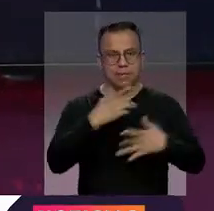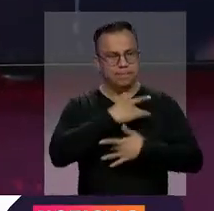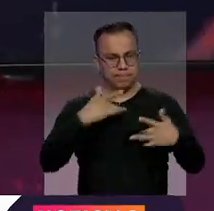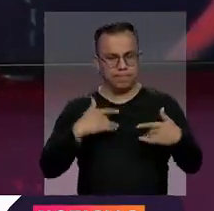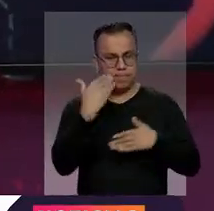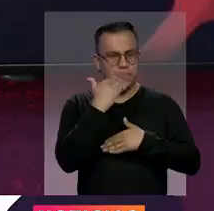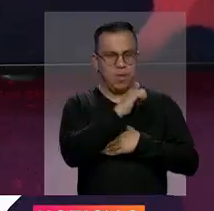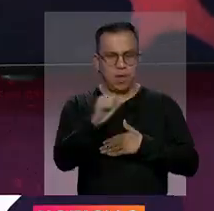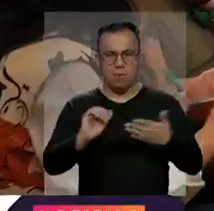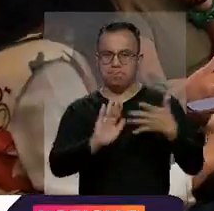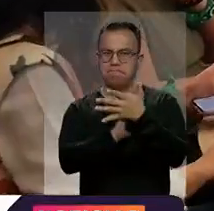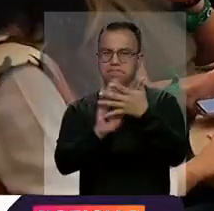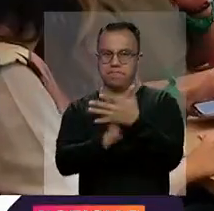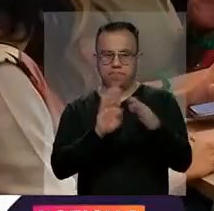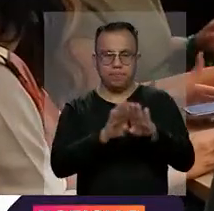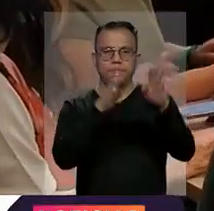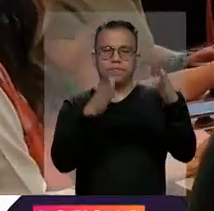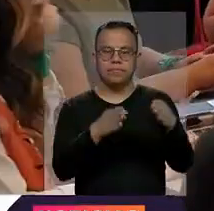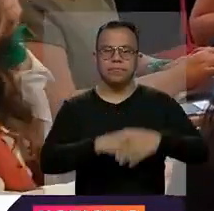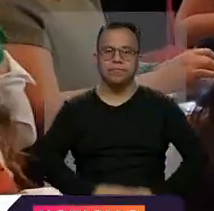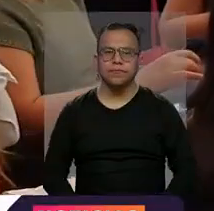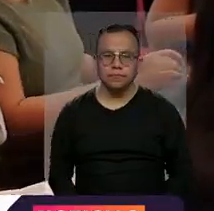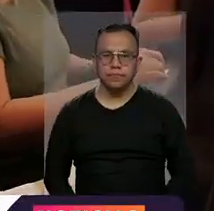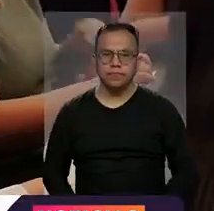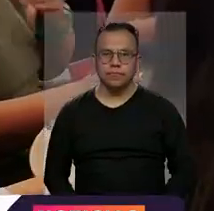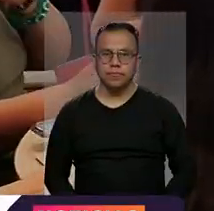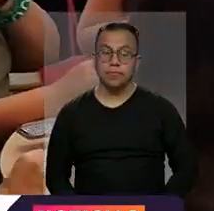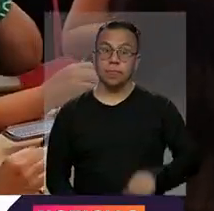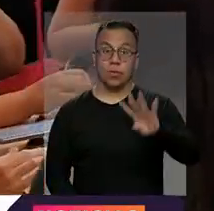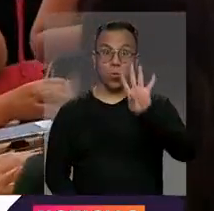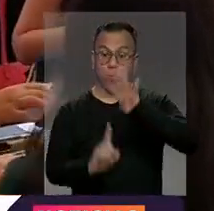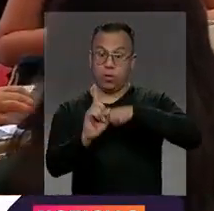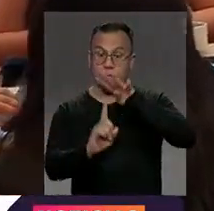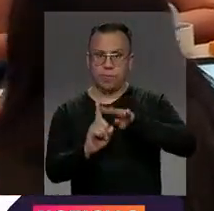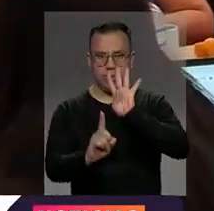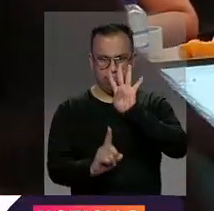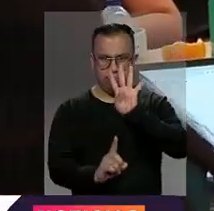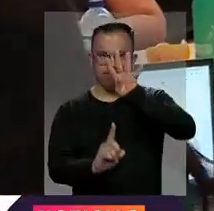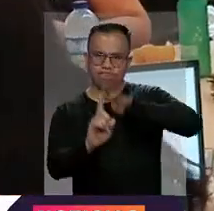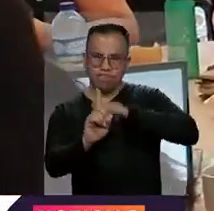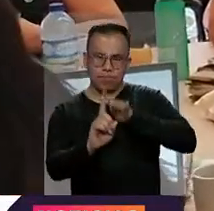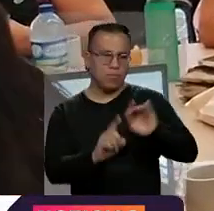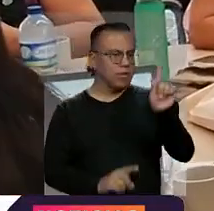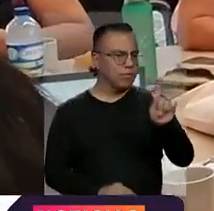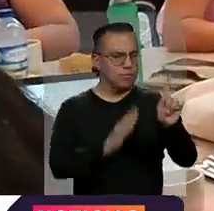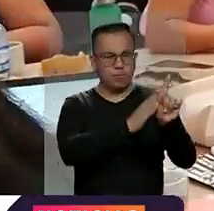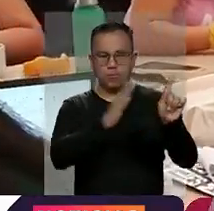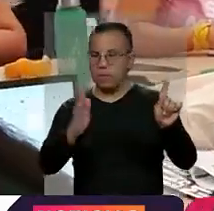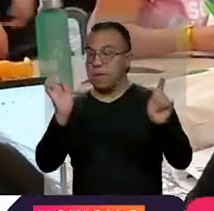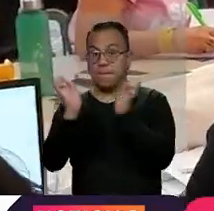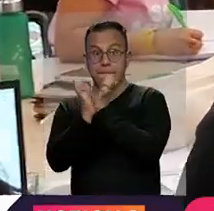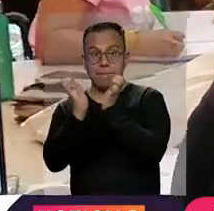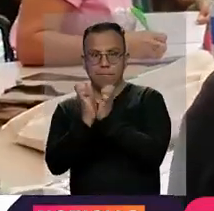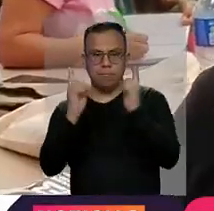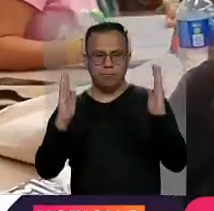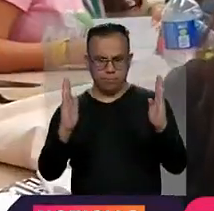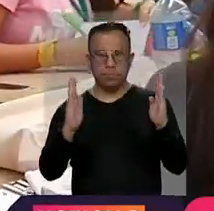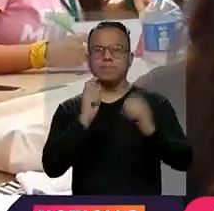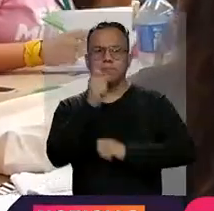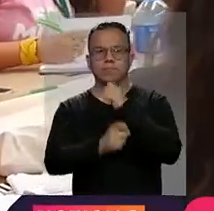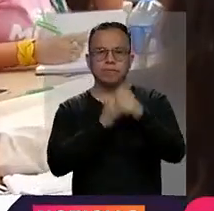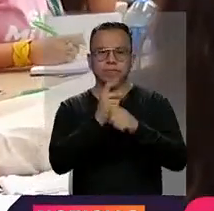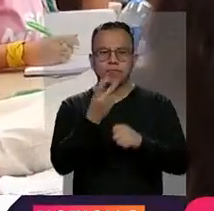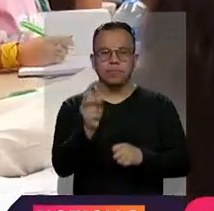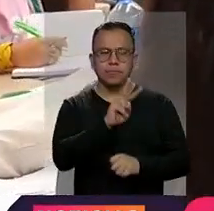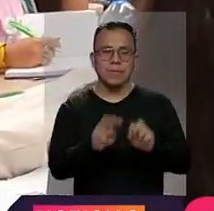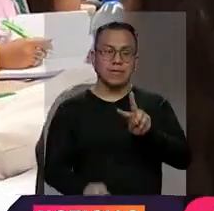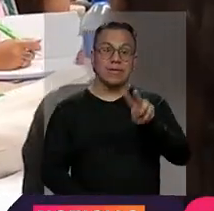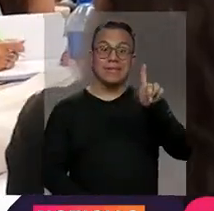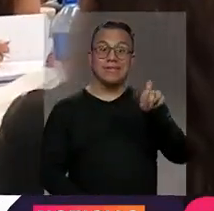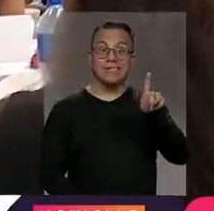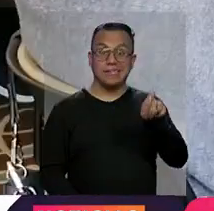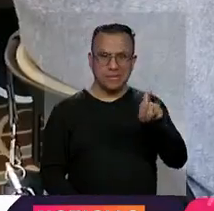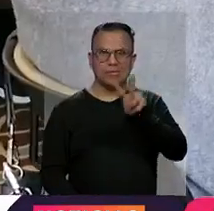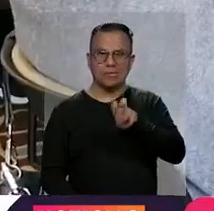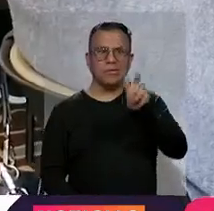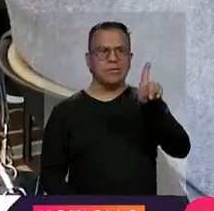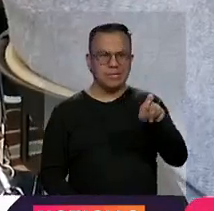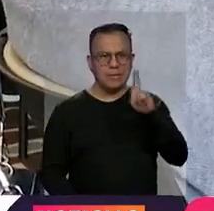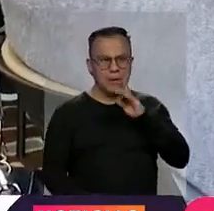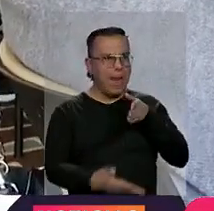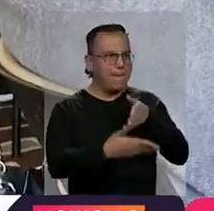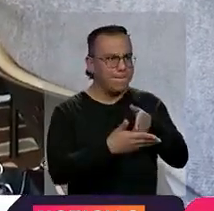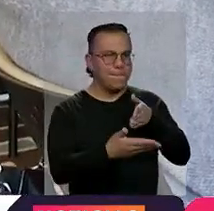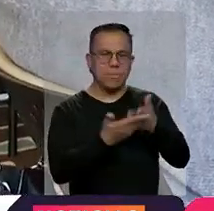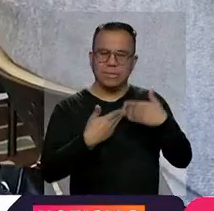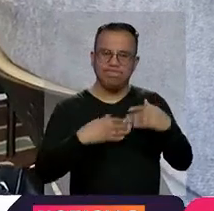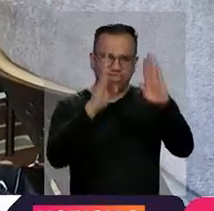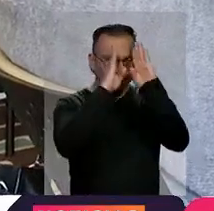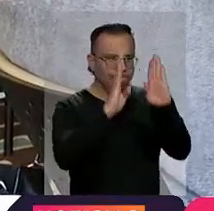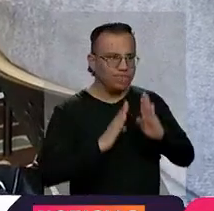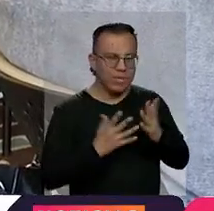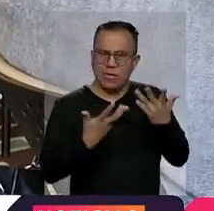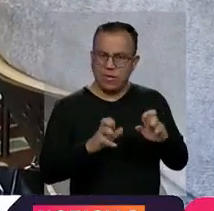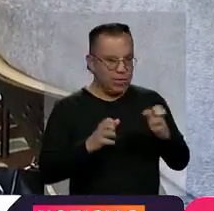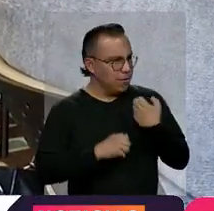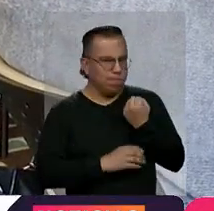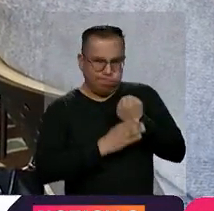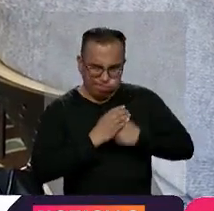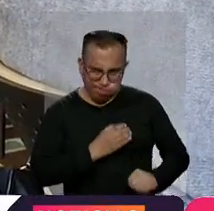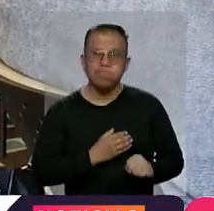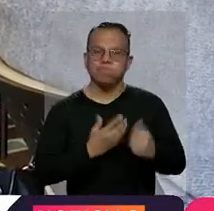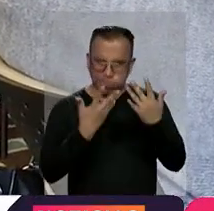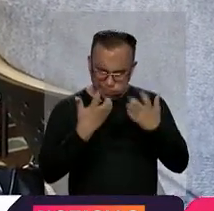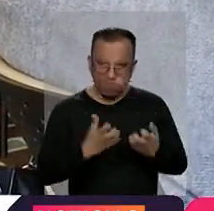DE TRANSPORTE.